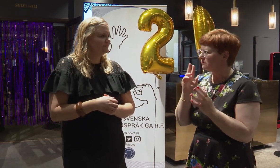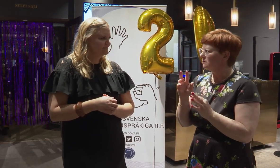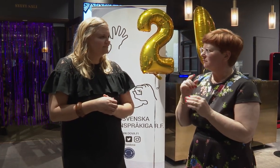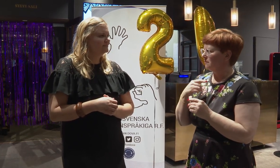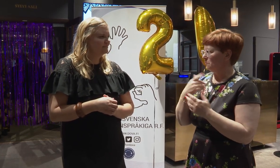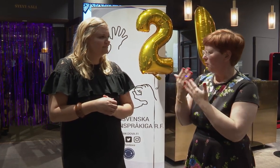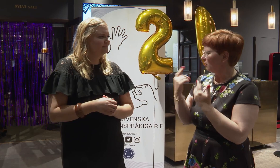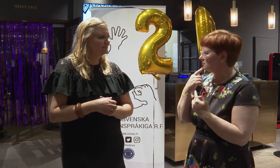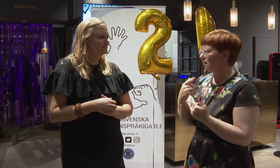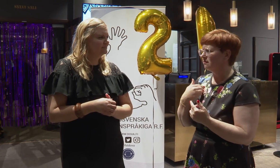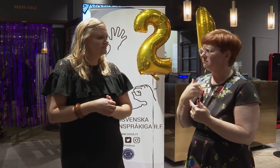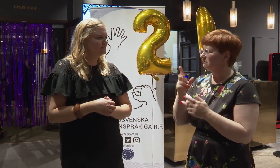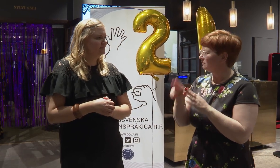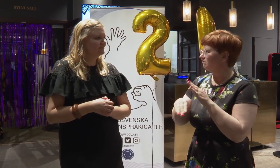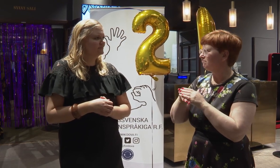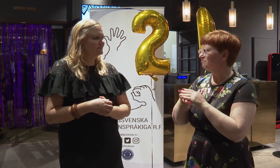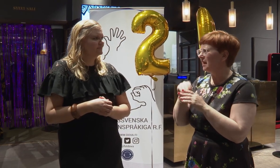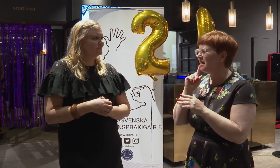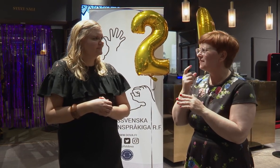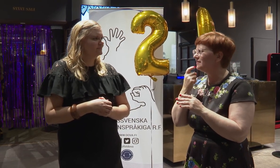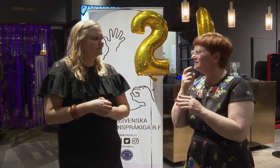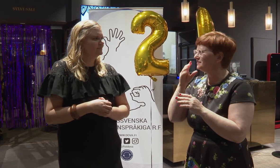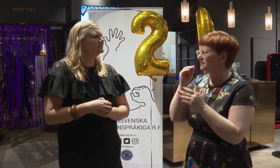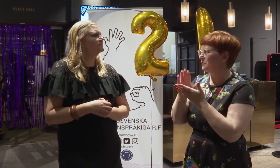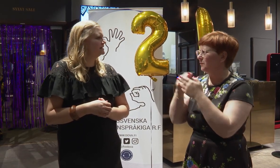Yleensä tällaiset tapahtumat ovat siis täysin suomenkielisiä -